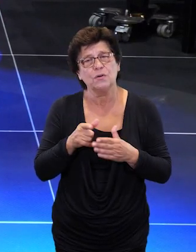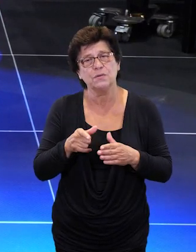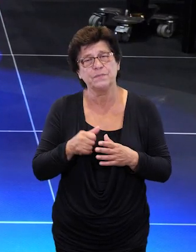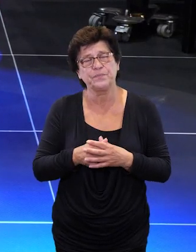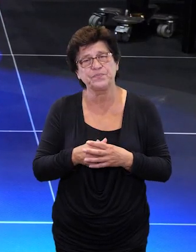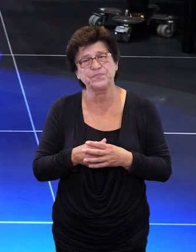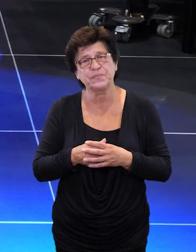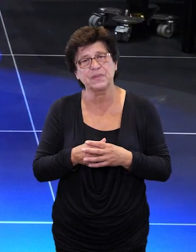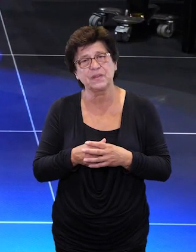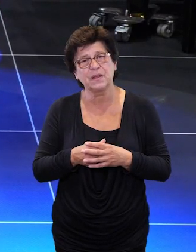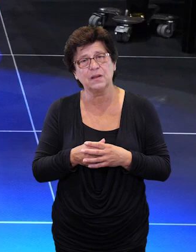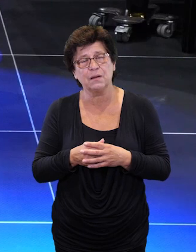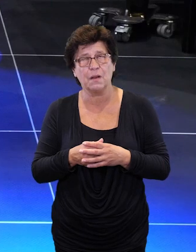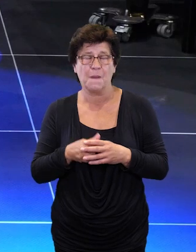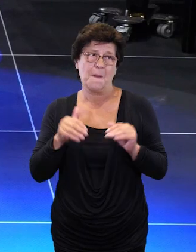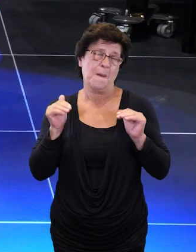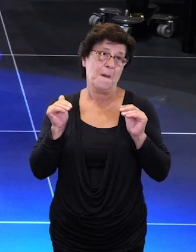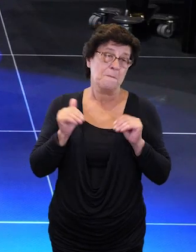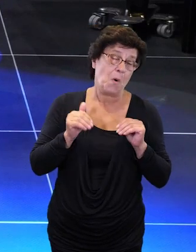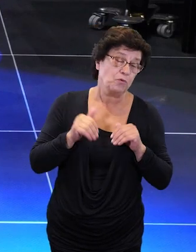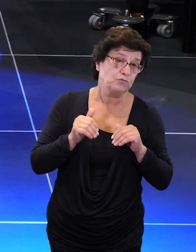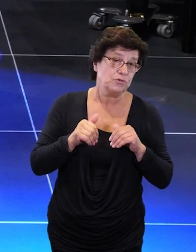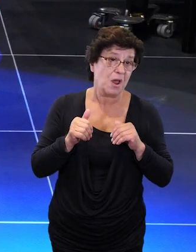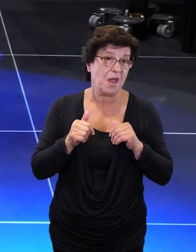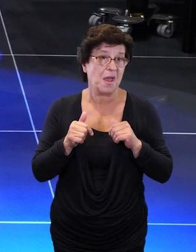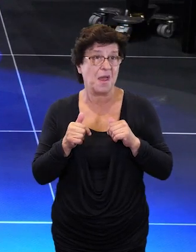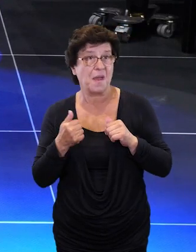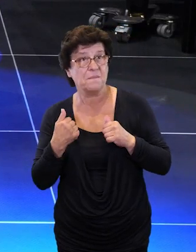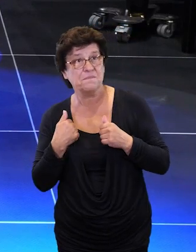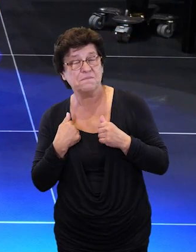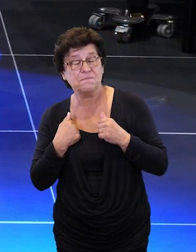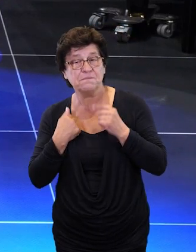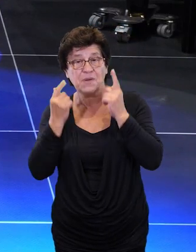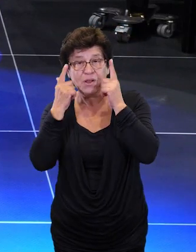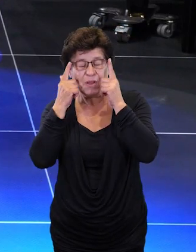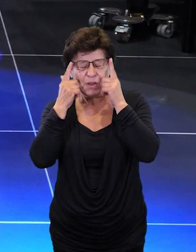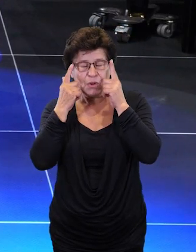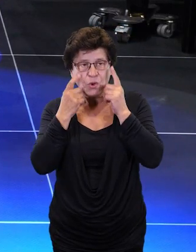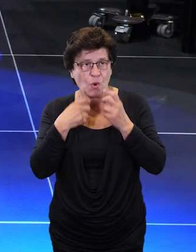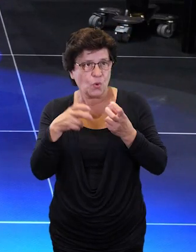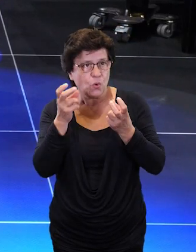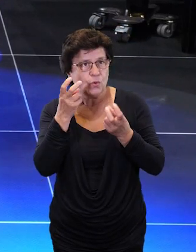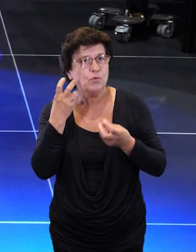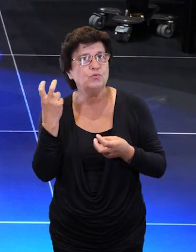Czy może należałoby tutaj gdzieś szukać odniesień